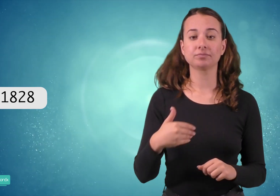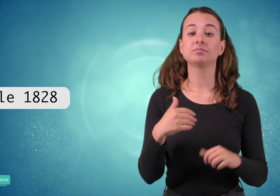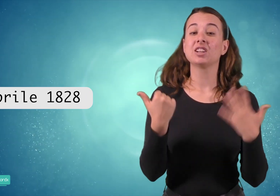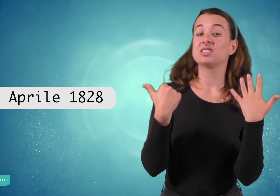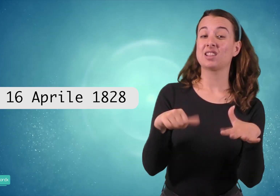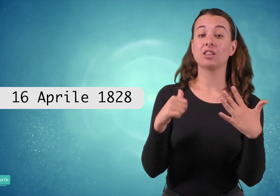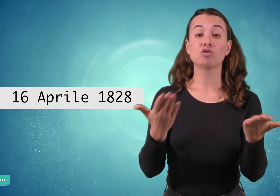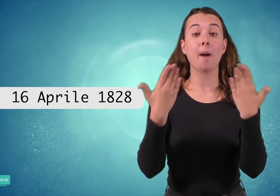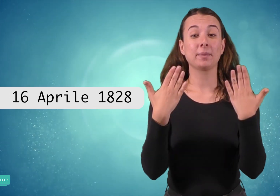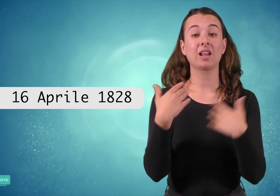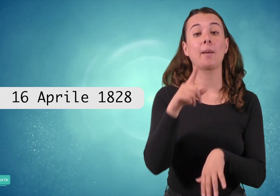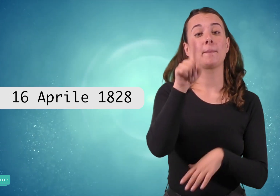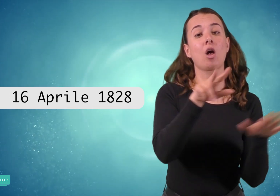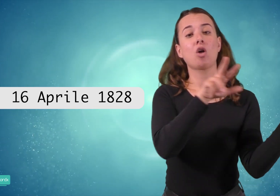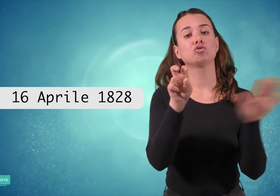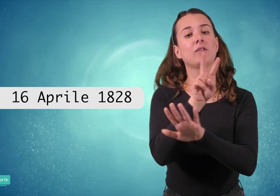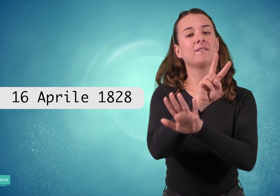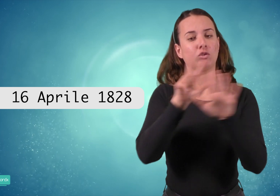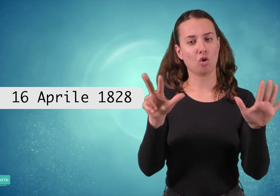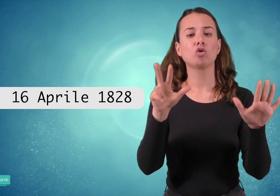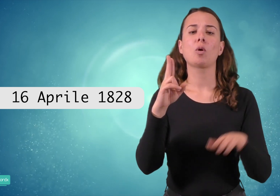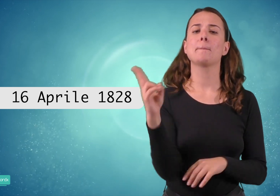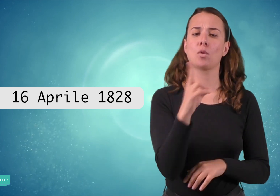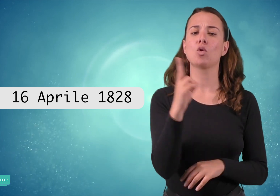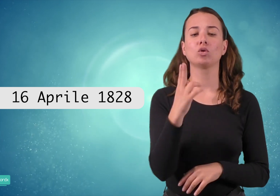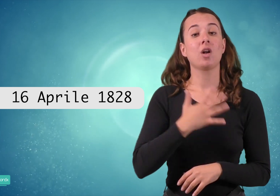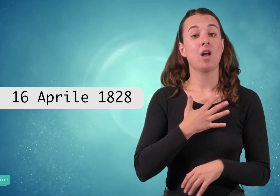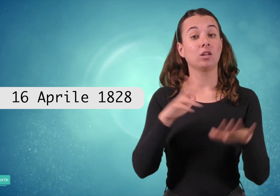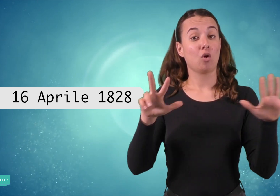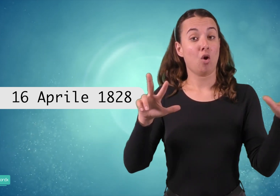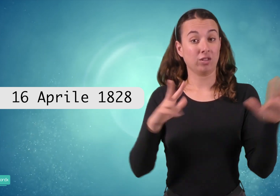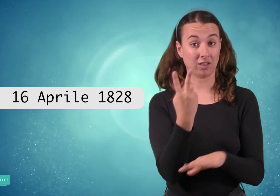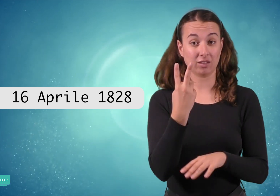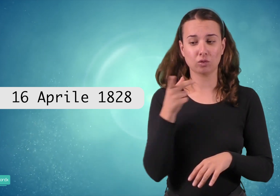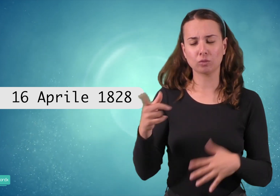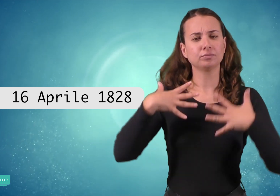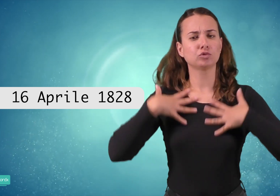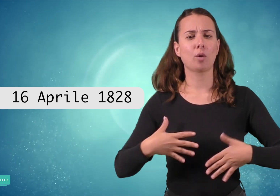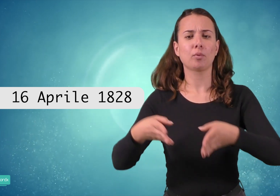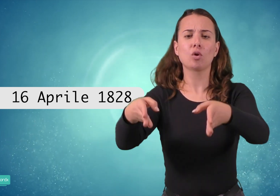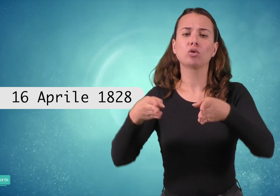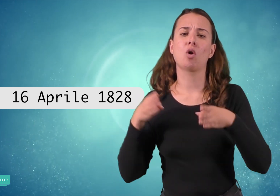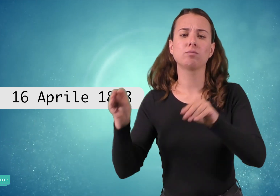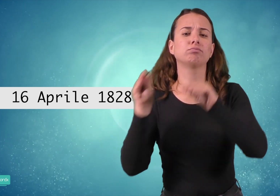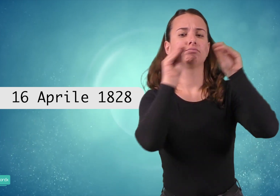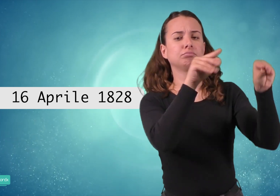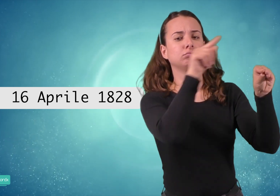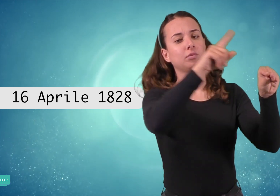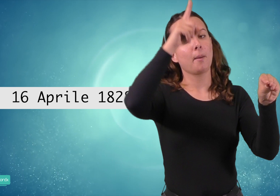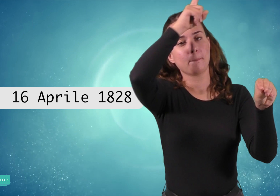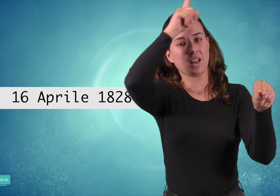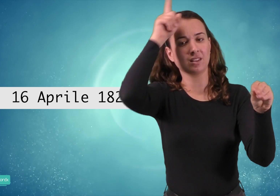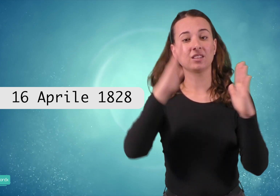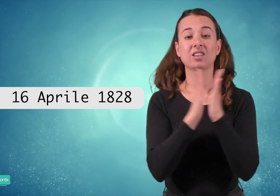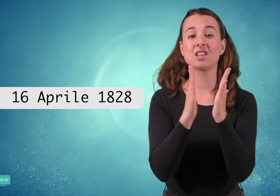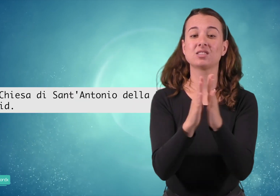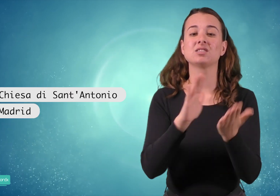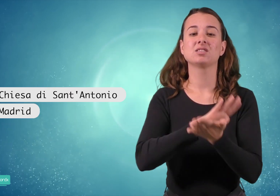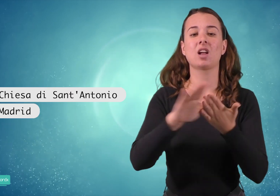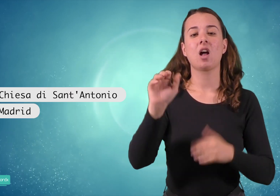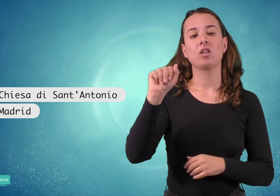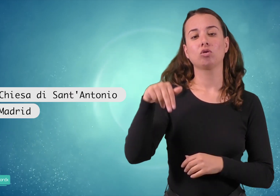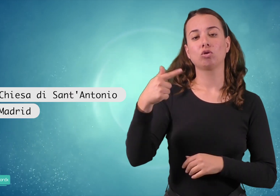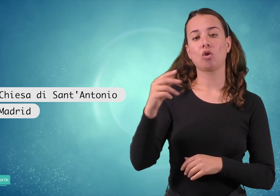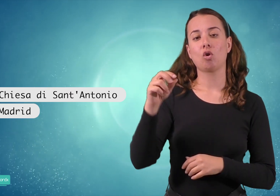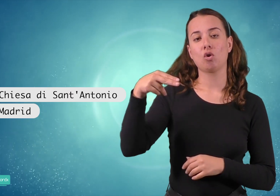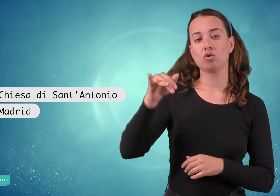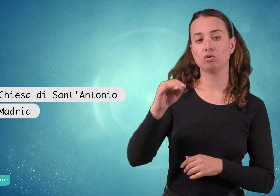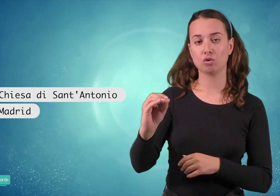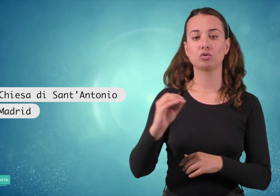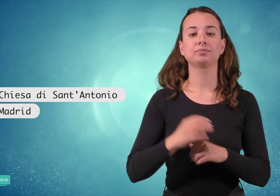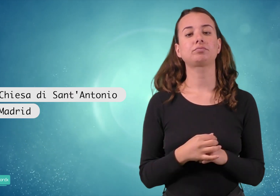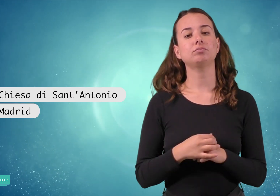Muore il 16 aprile 1828 all'età di 82 anni. La sua tomba viene successivamente traslata nella Chiesa di Sant'Antonio della Florida a Madrid.